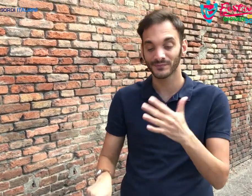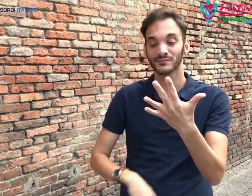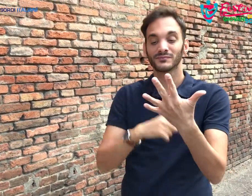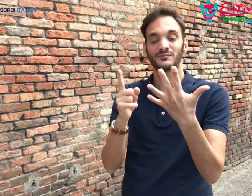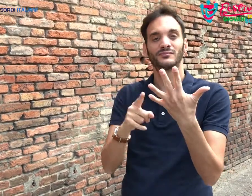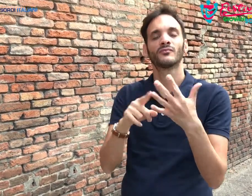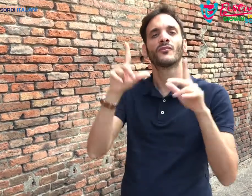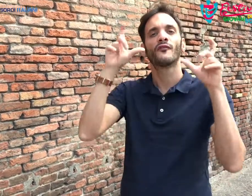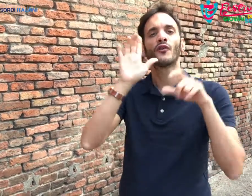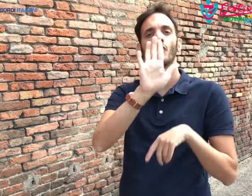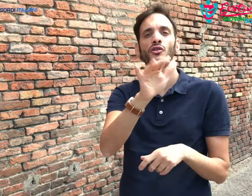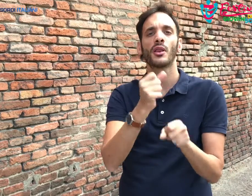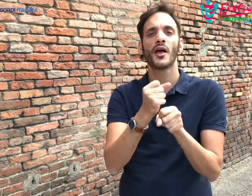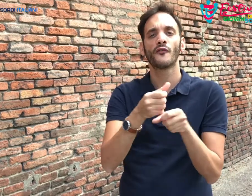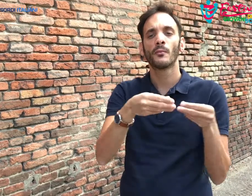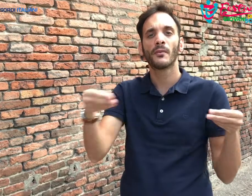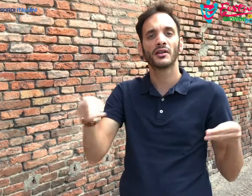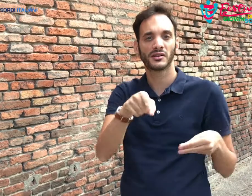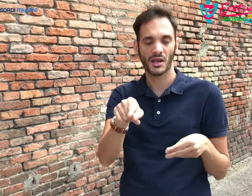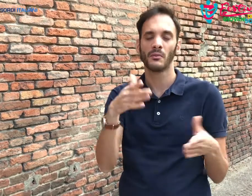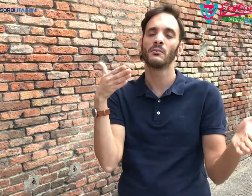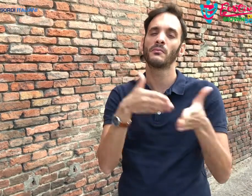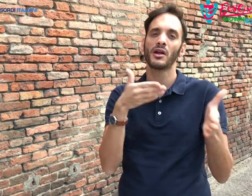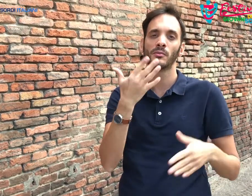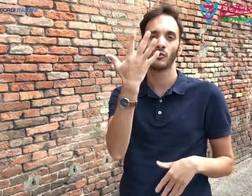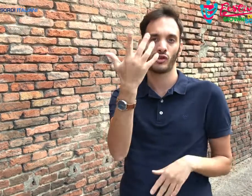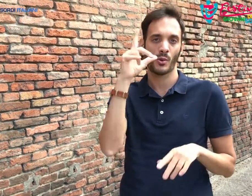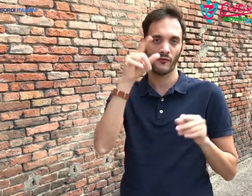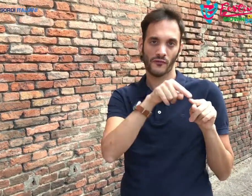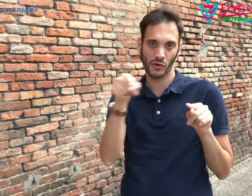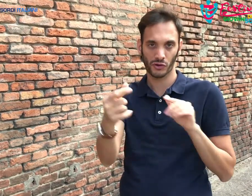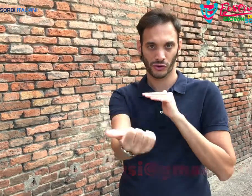5. Inviarci max 5 foto dei vostri lavori e del materiale utilizzato.